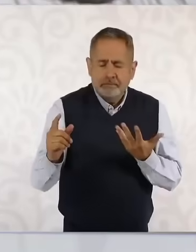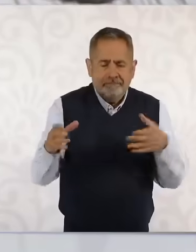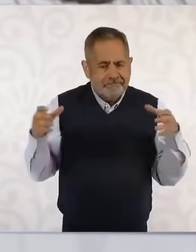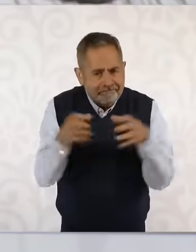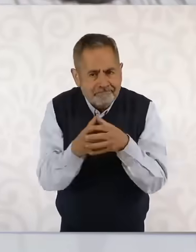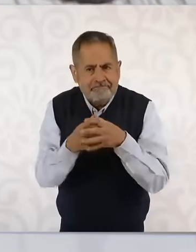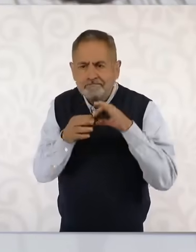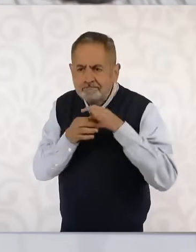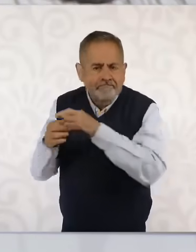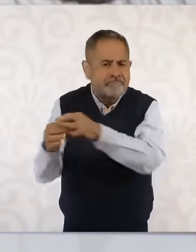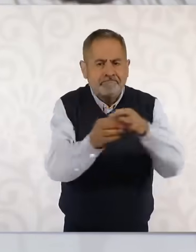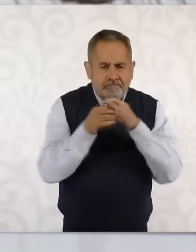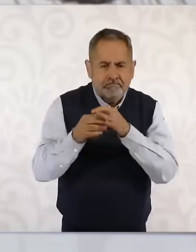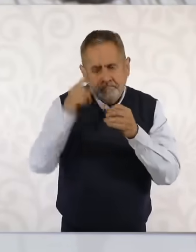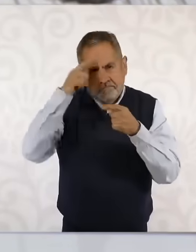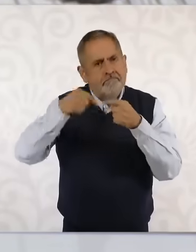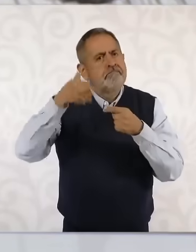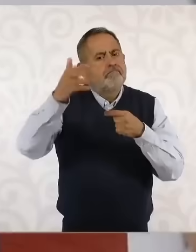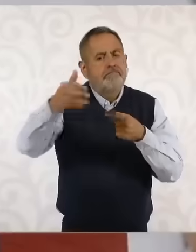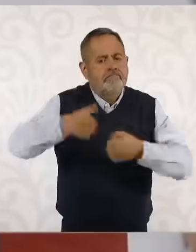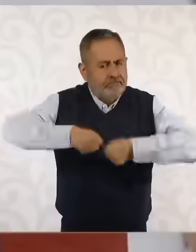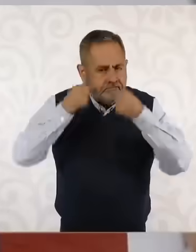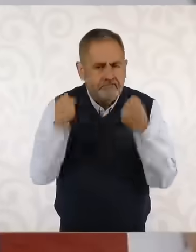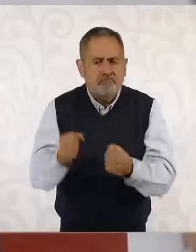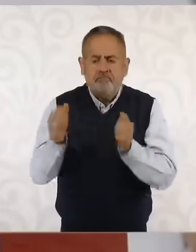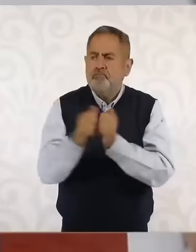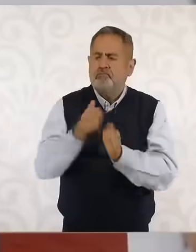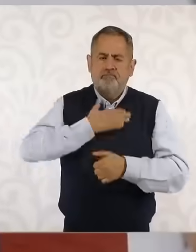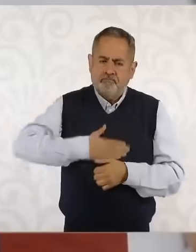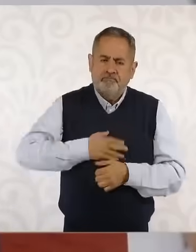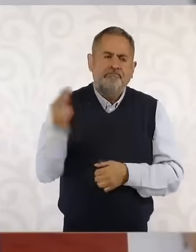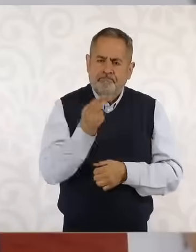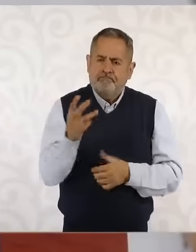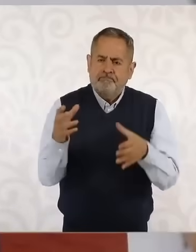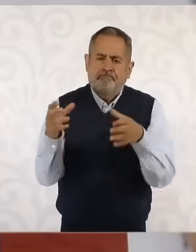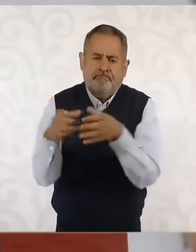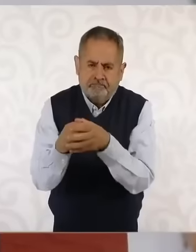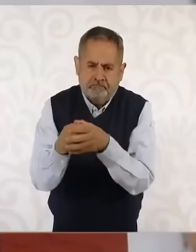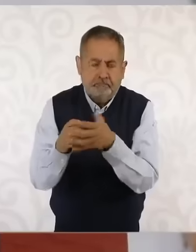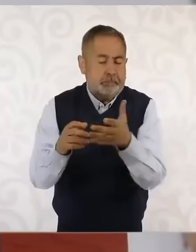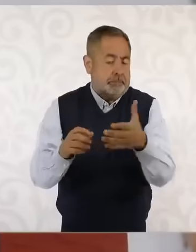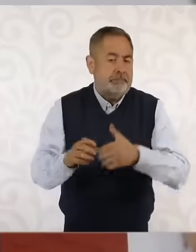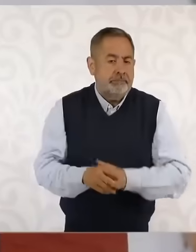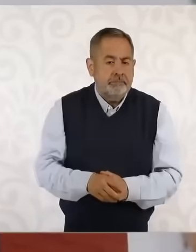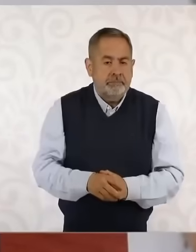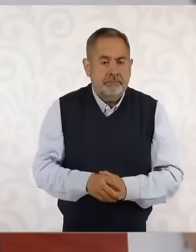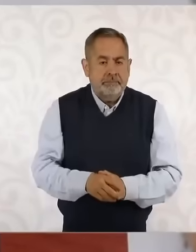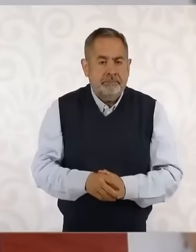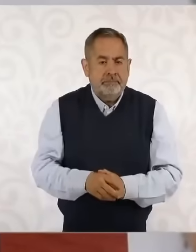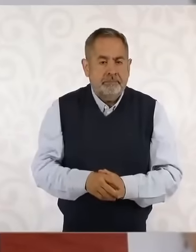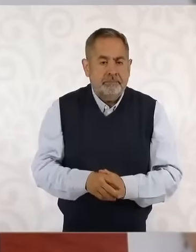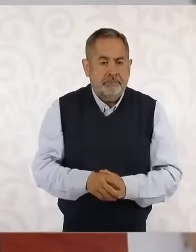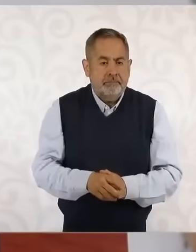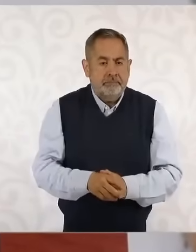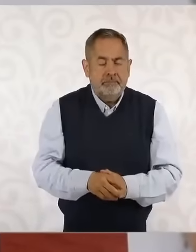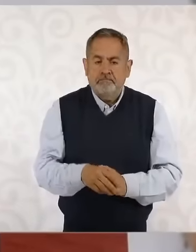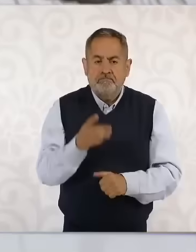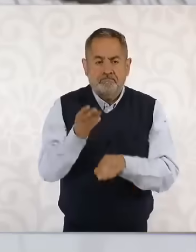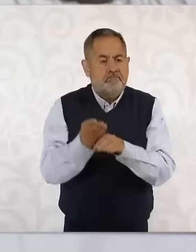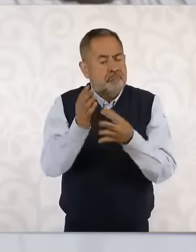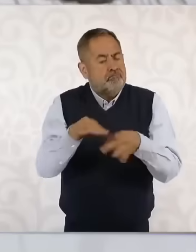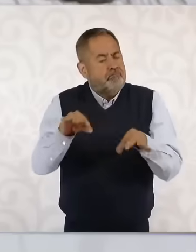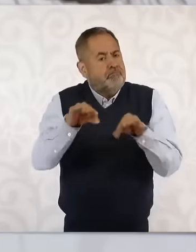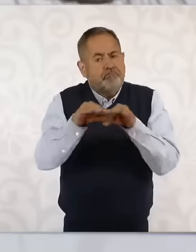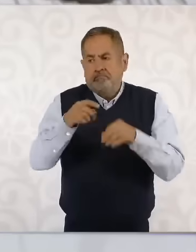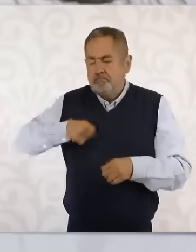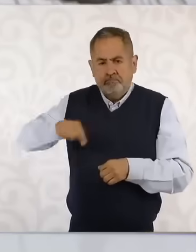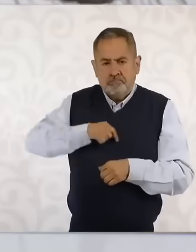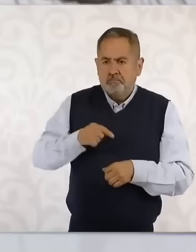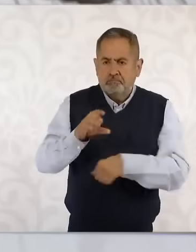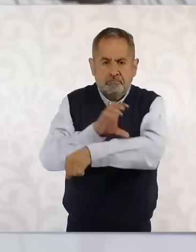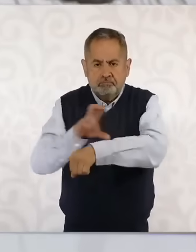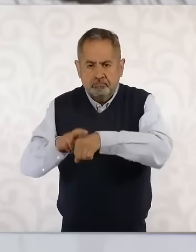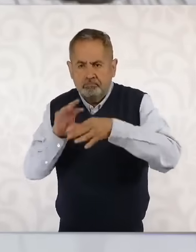en un país seguro y con justicia. Entonces, eh es muy importante para nosotros esta coordinación.